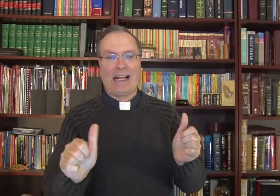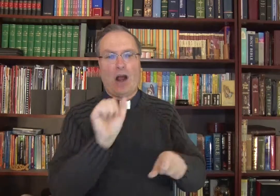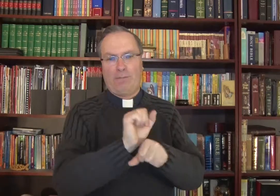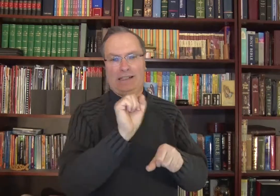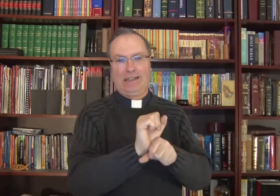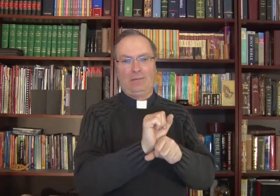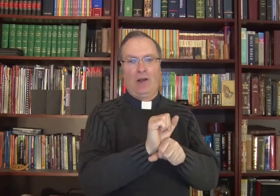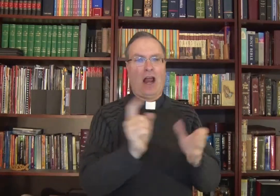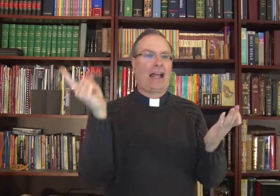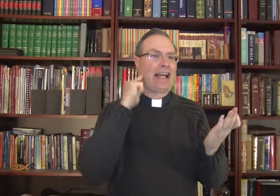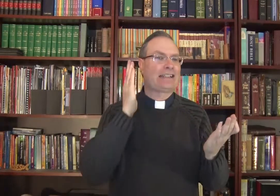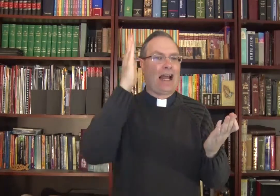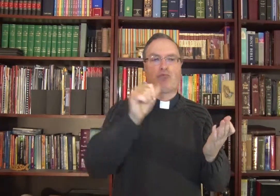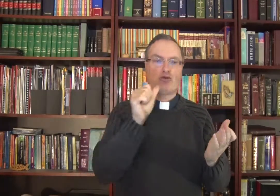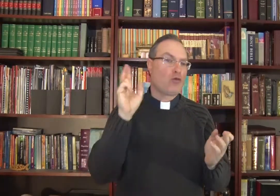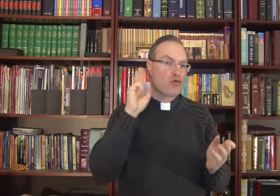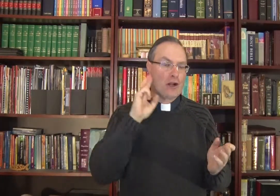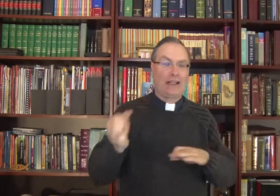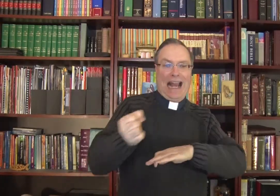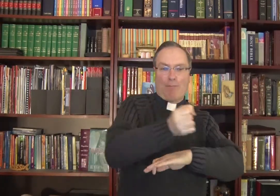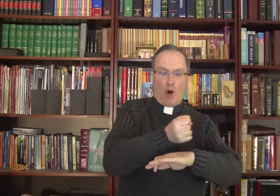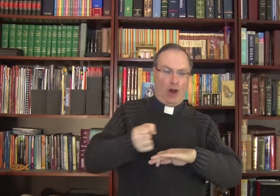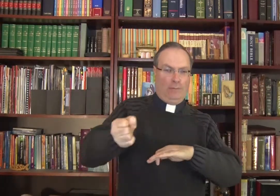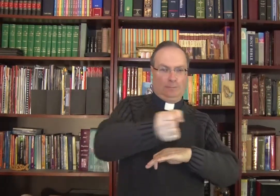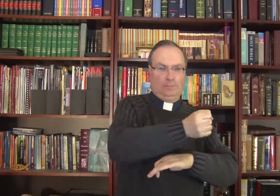métier et l'on n'y entendra plus le bruit de la meule.